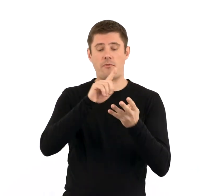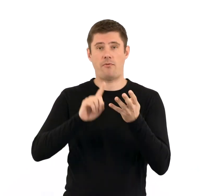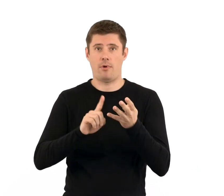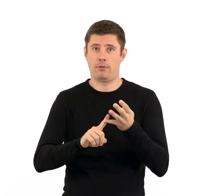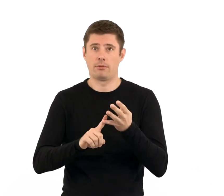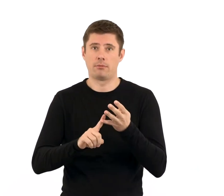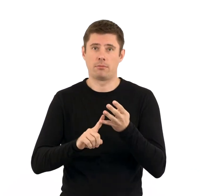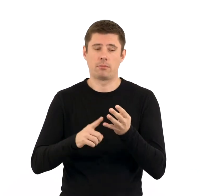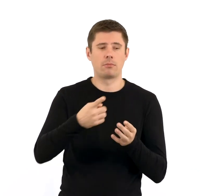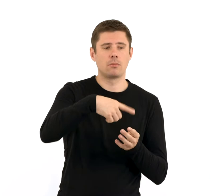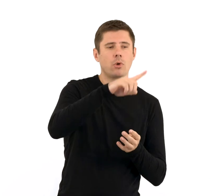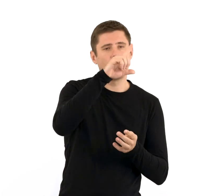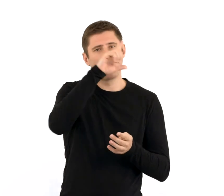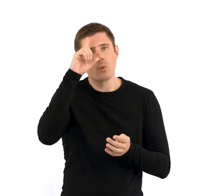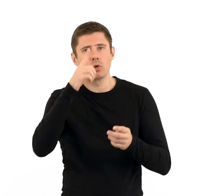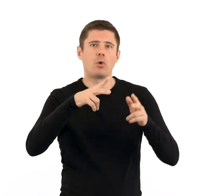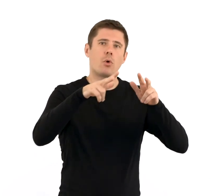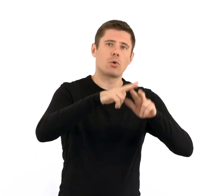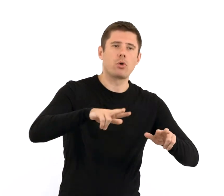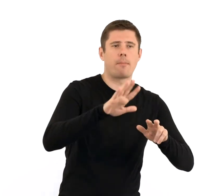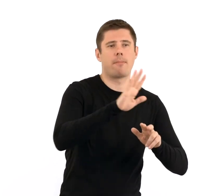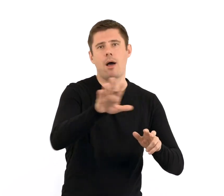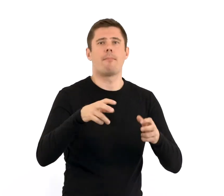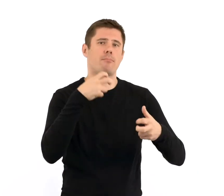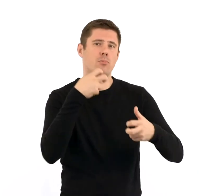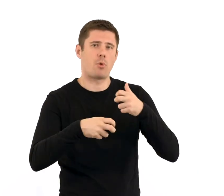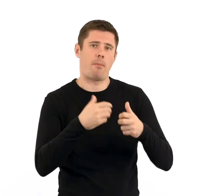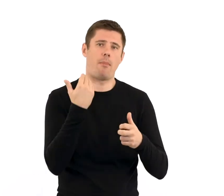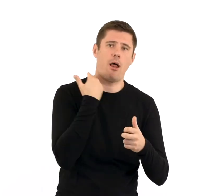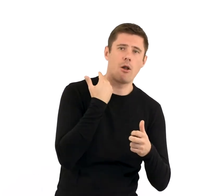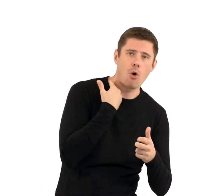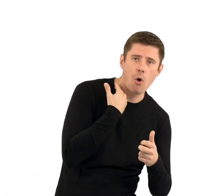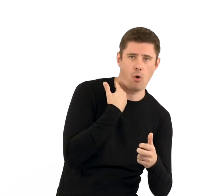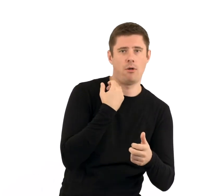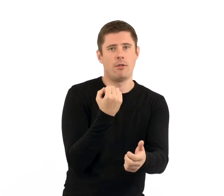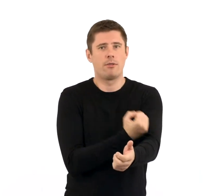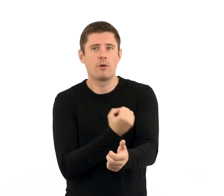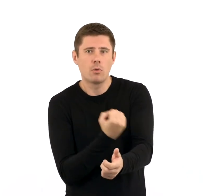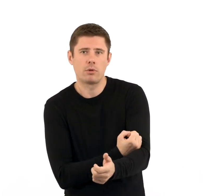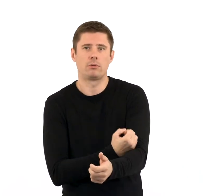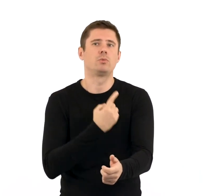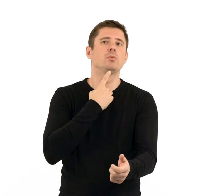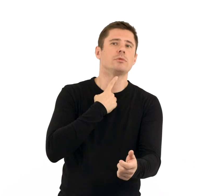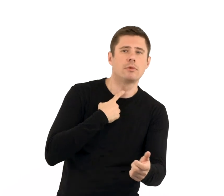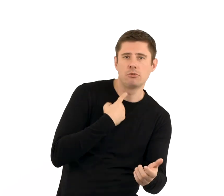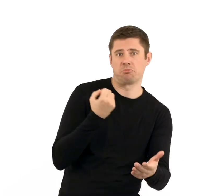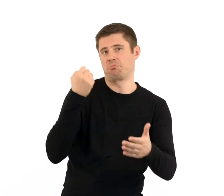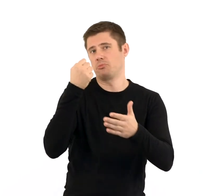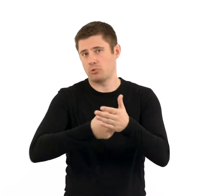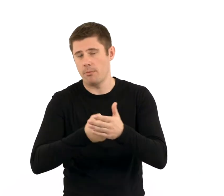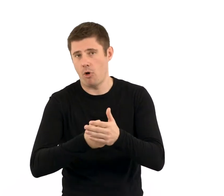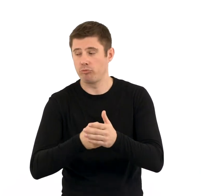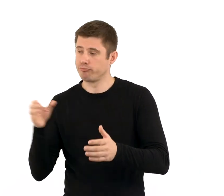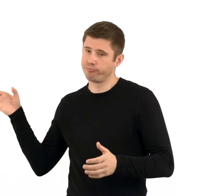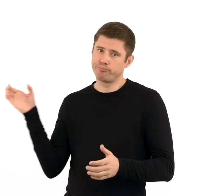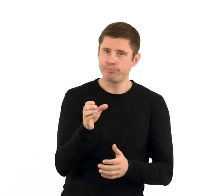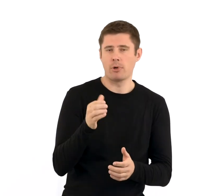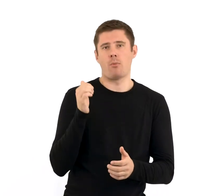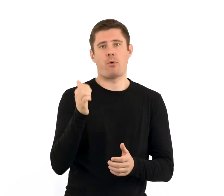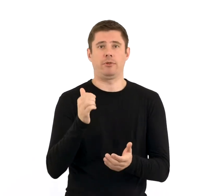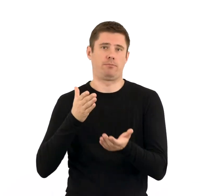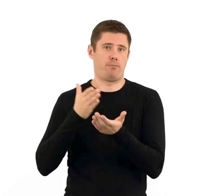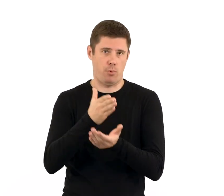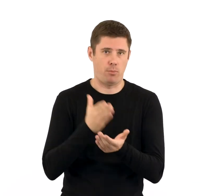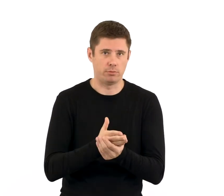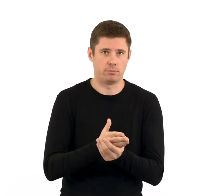Profesjonalna pomoc dla rodzin dotkniętych patologią społeczną uzależnieniami, przemocą